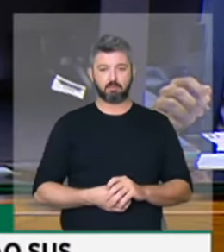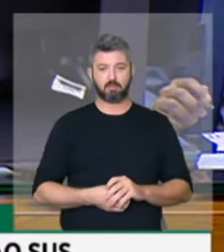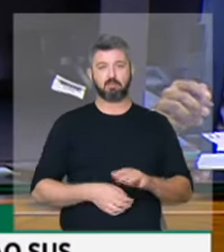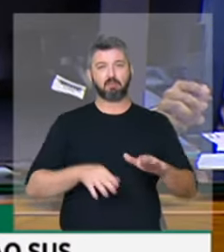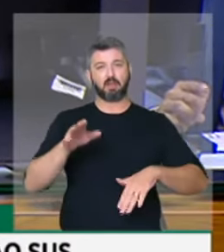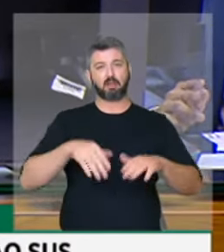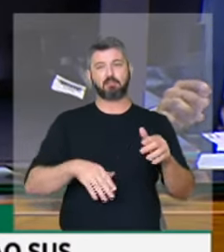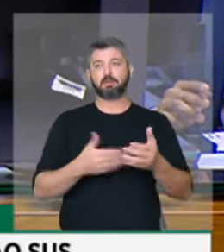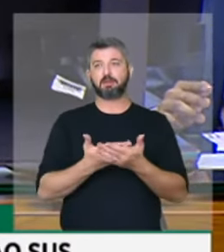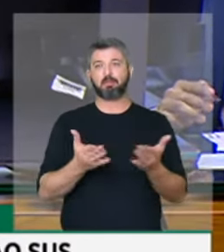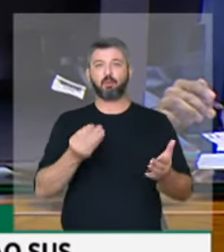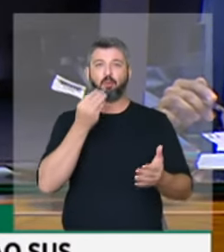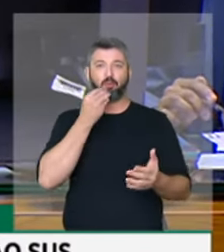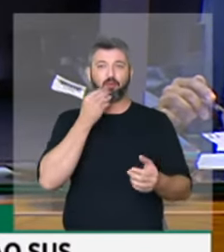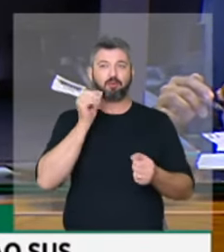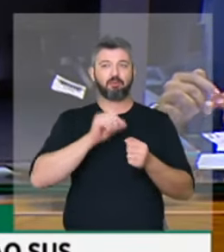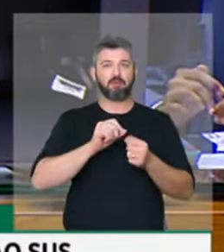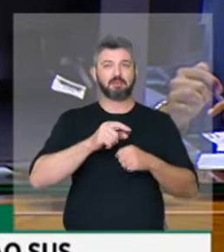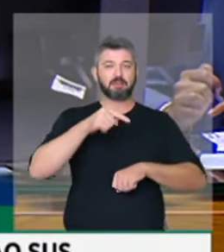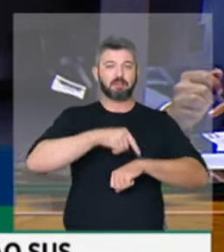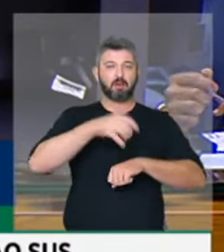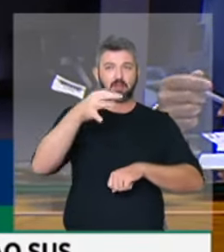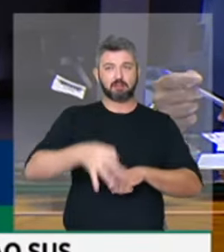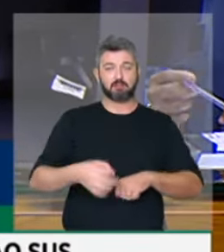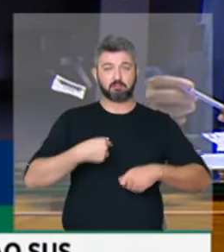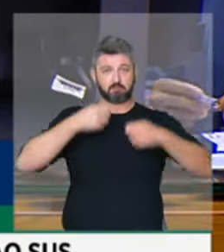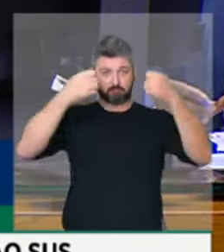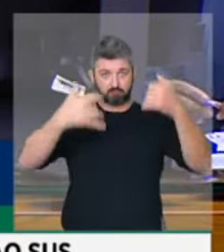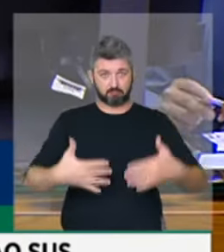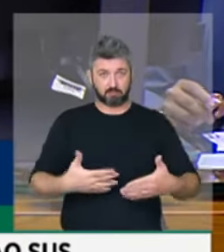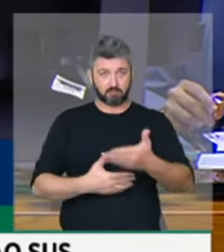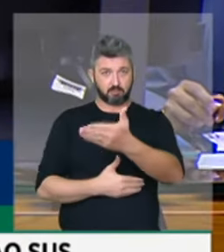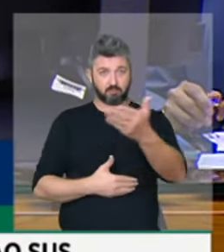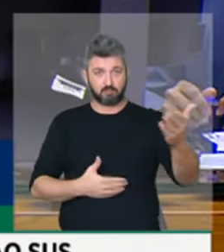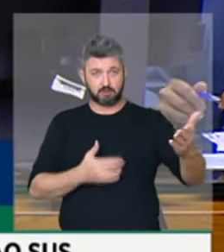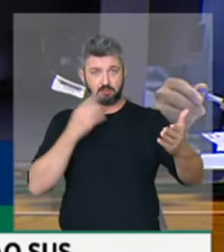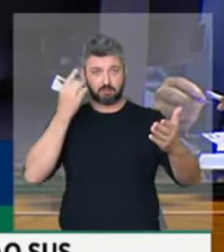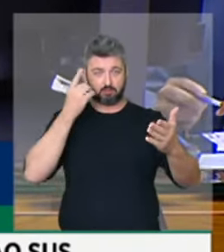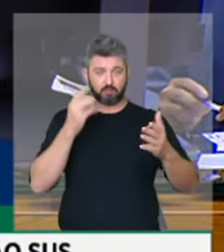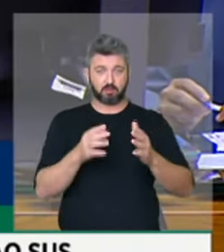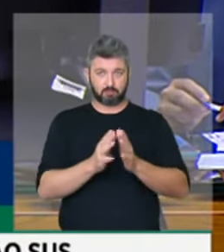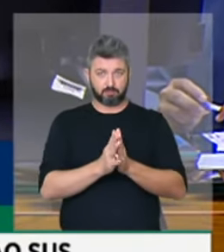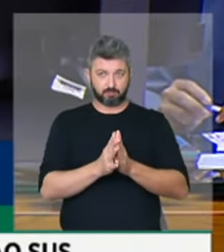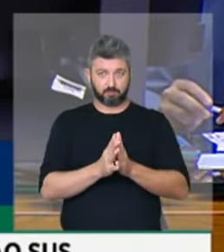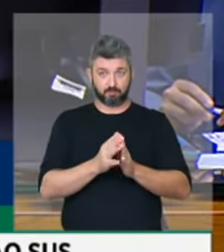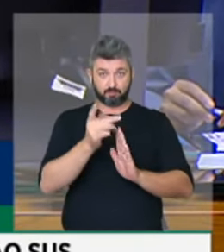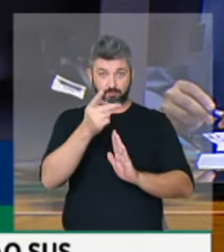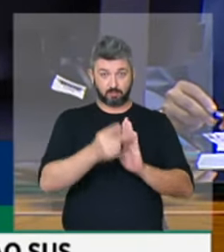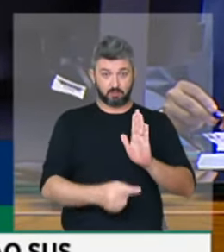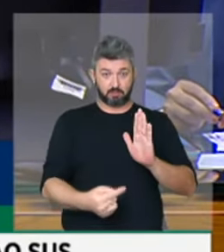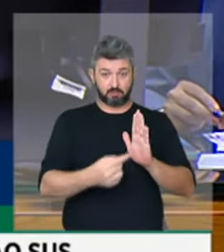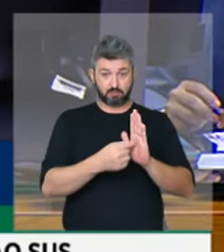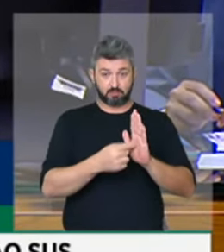PERDE OPORTUNIDADE DE FAZER AS COISAS NO TEMPO CERTO, EU QUERO ESCLARECER QUE ESSE PROJETO PODE SER ALTERADO NO SENADO, MAS NÃO MAIS NO MOMENTO QUE ELE ESTÁ , NÓS